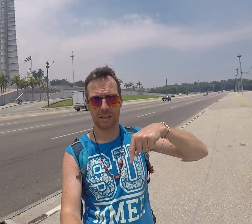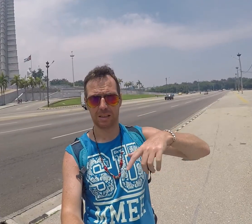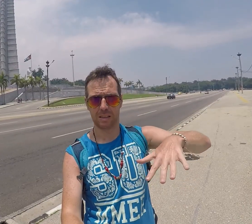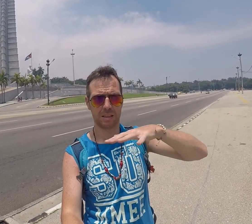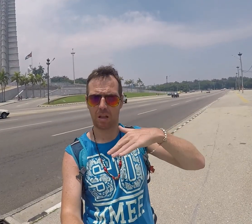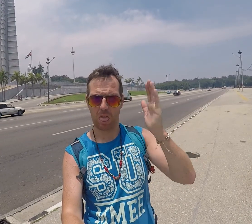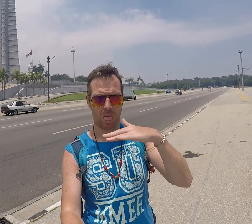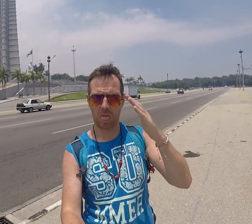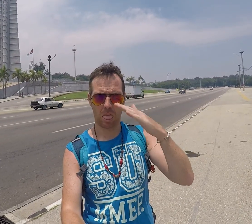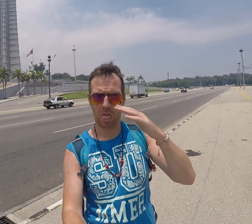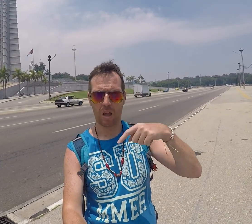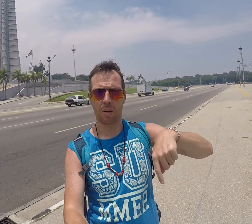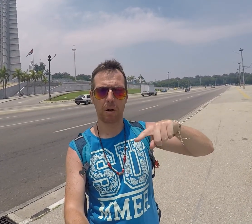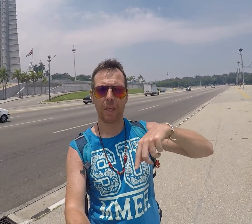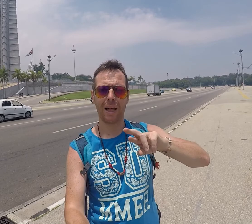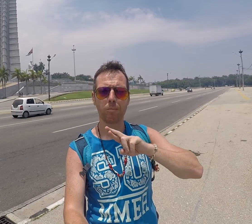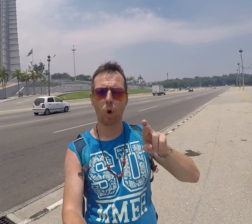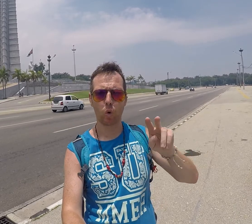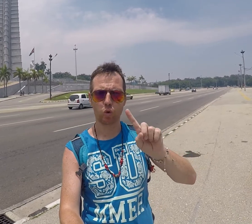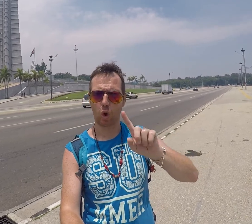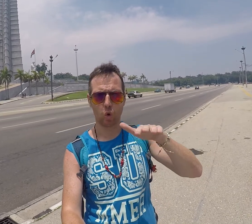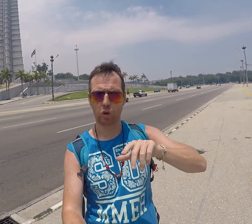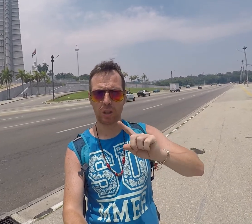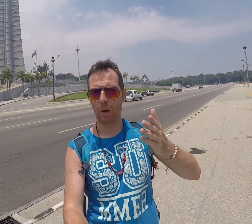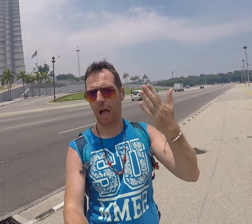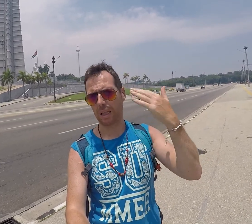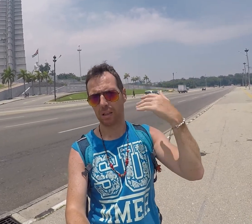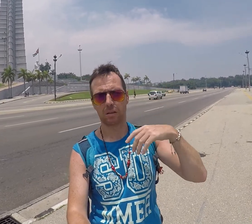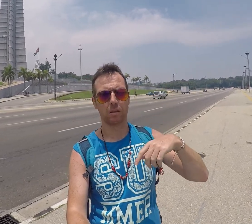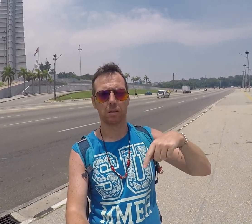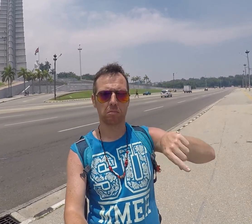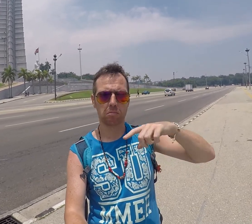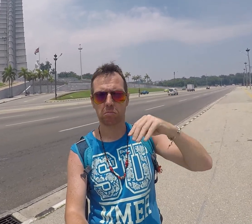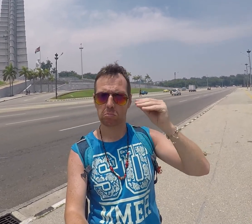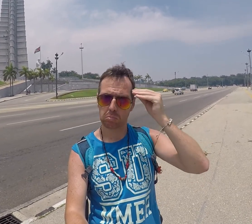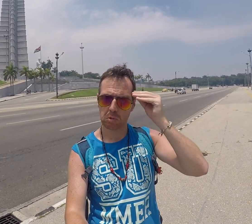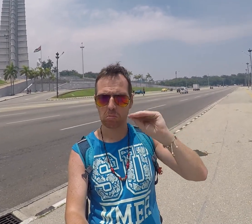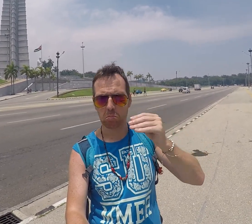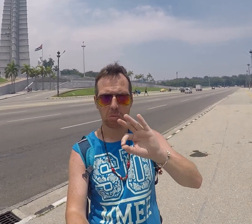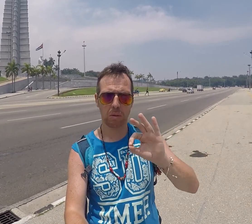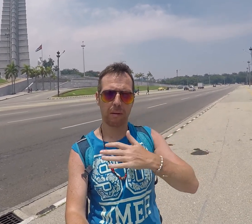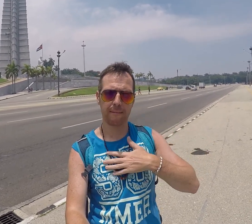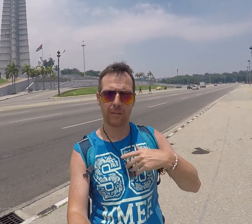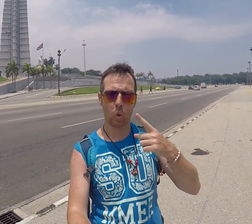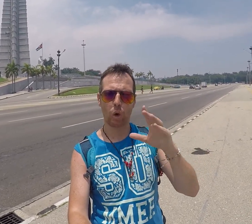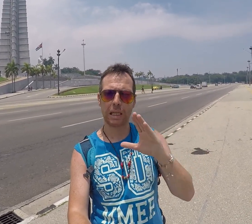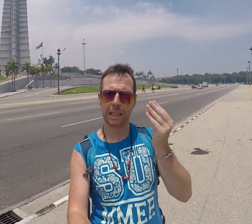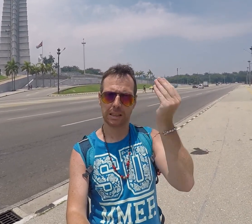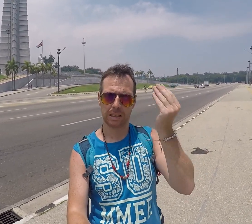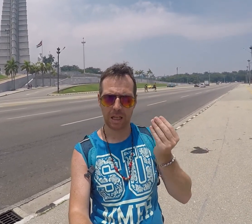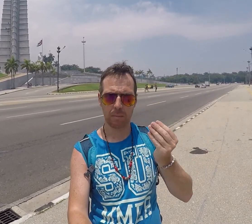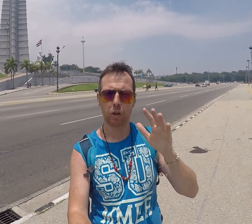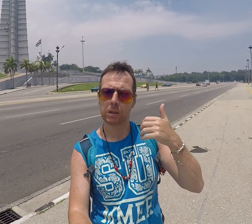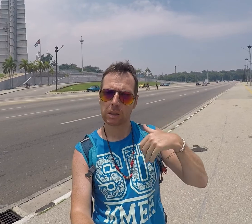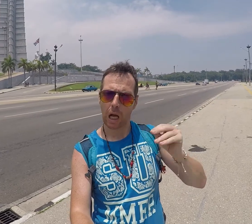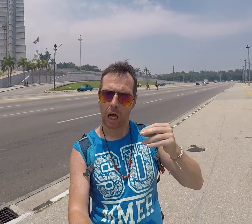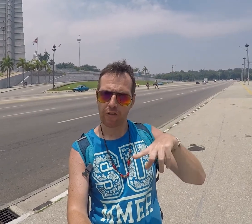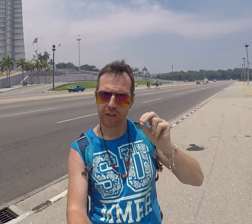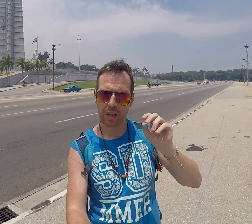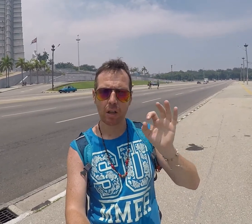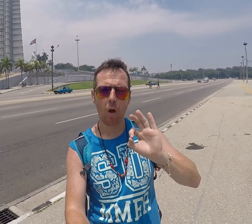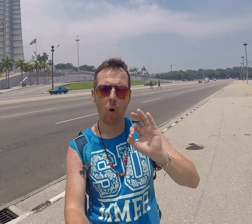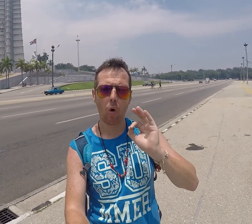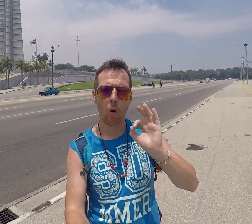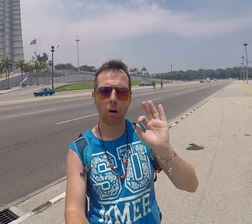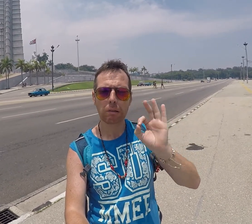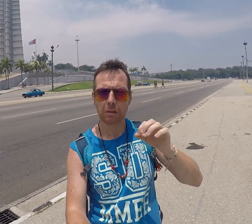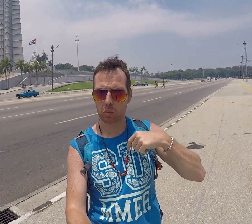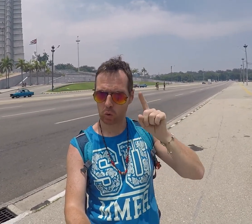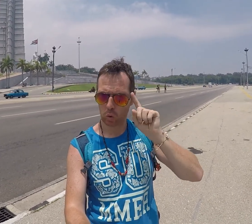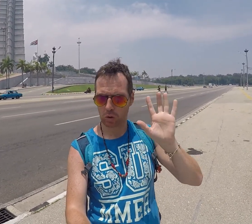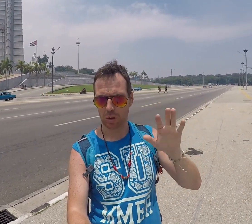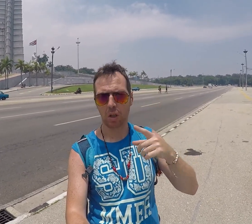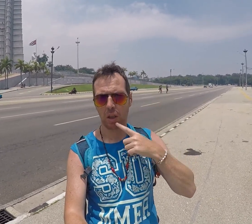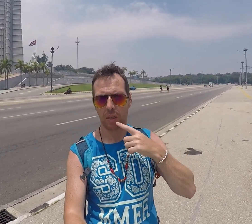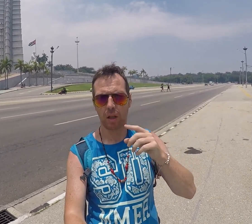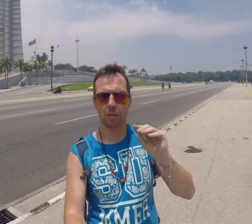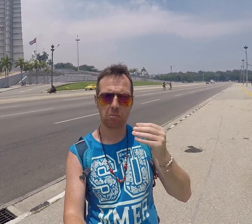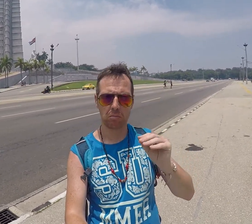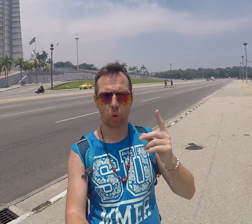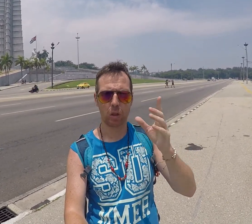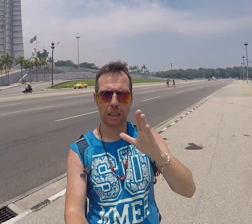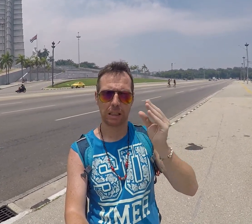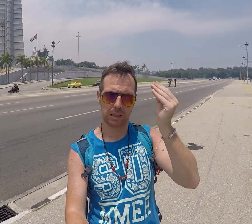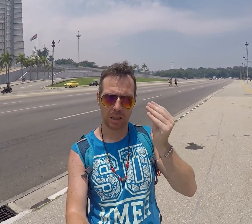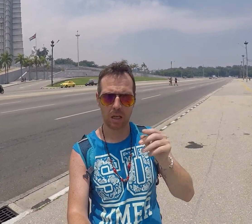Antes de construir esta Plaza de la Revolución querían poner una ermita, no sé si la han acabado o no